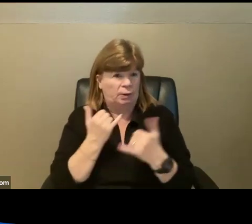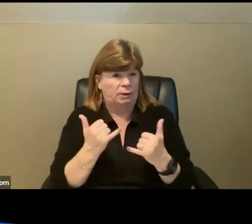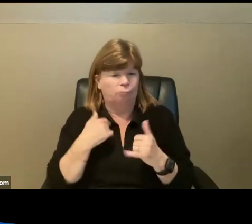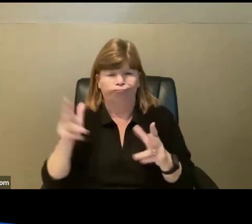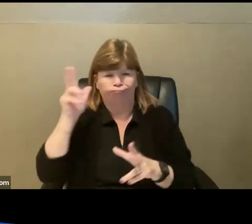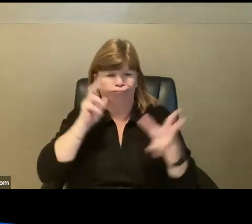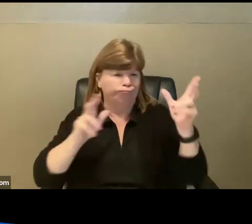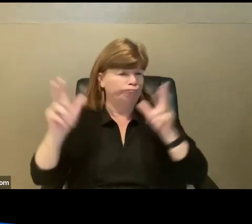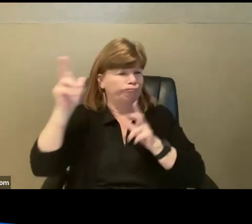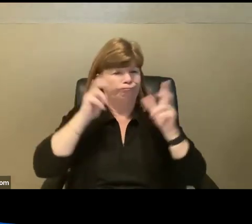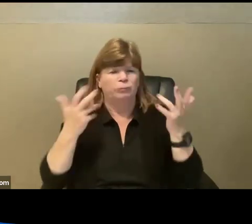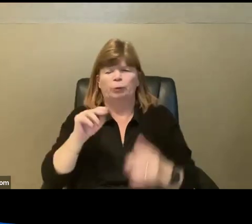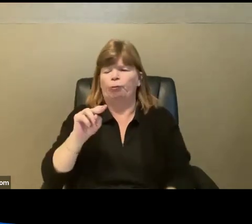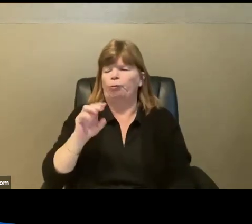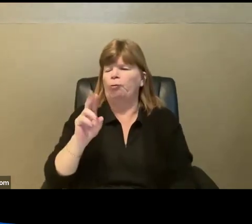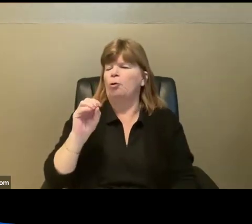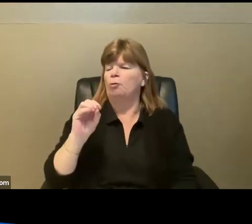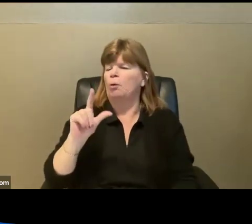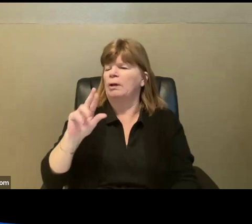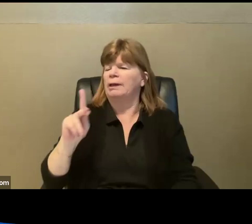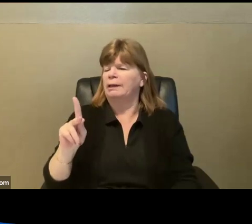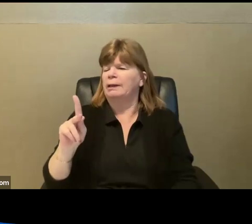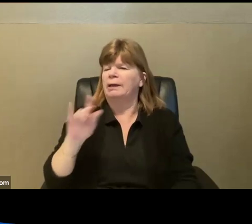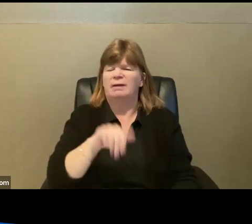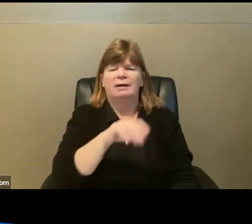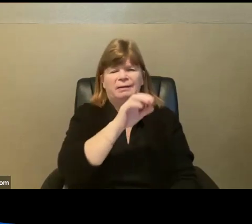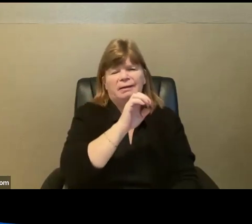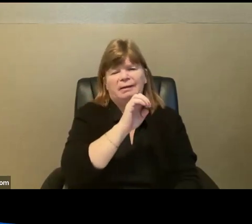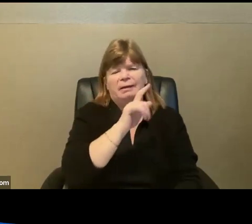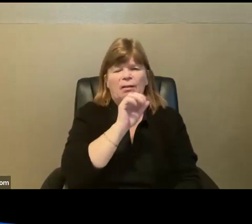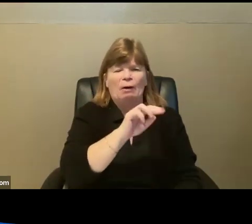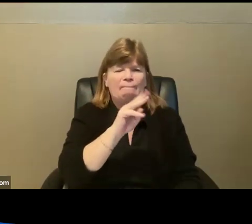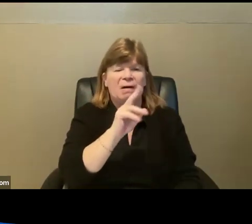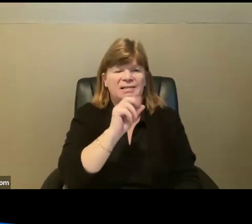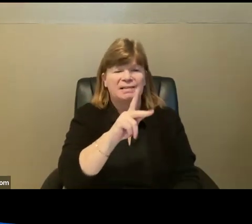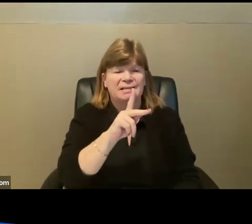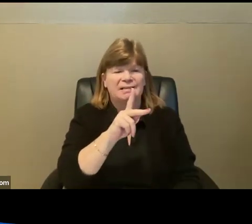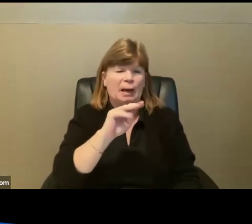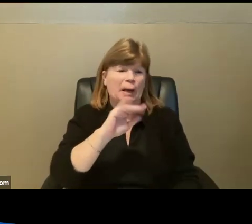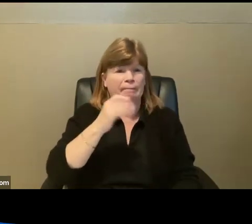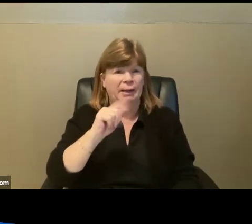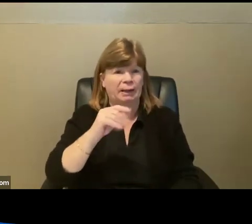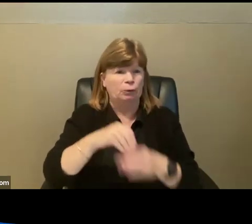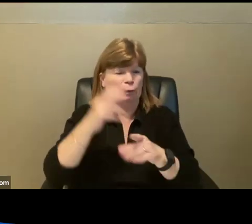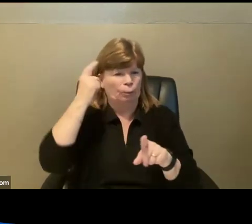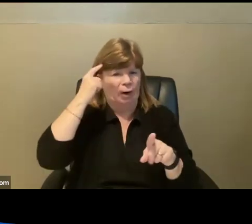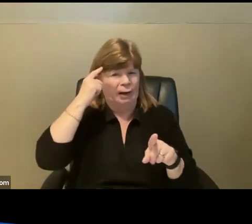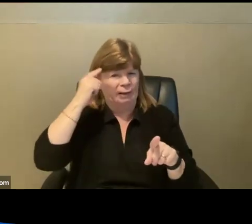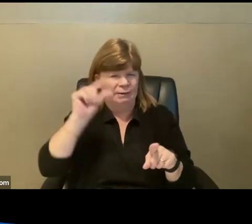es Neuralink, que es el implante de Elon Musk en el cerebro. Es un pequeño disco.